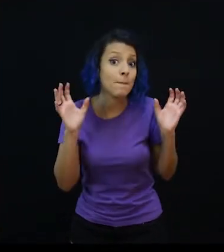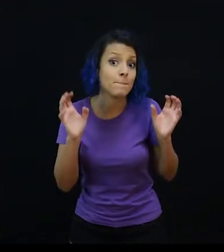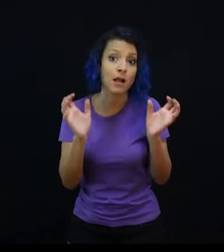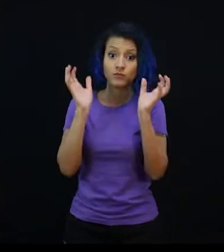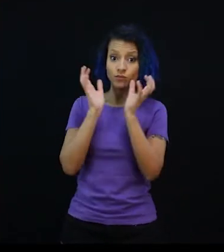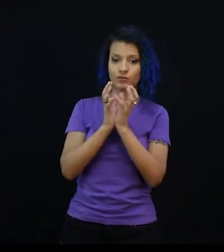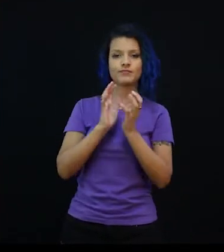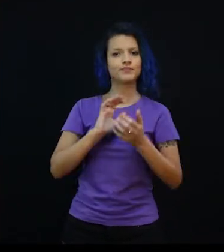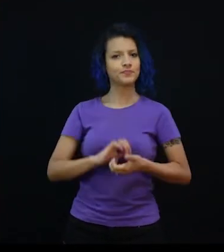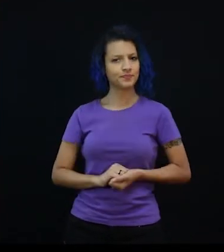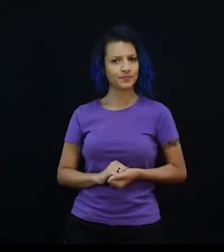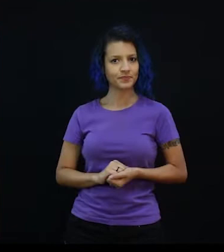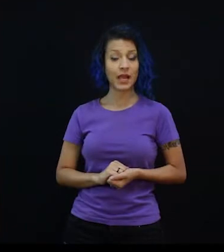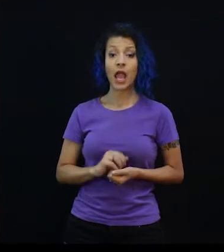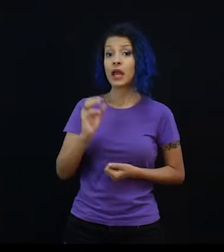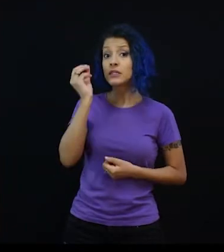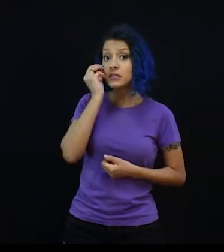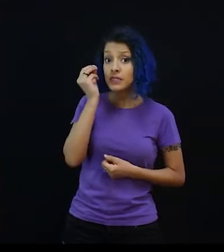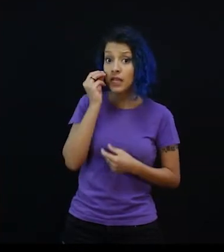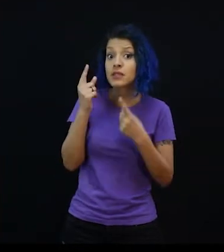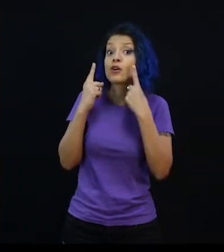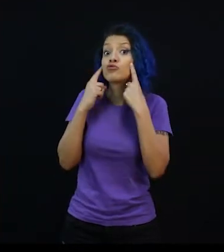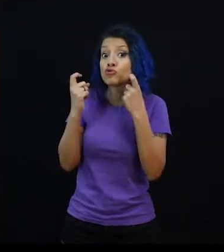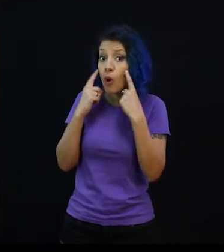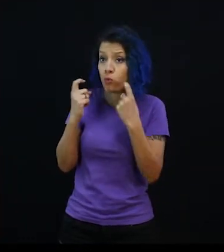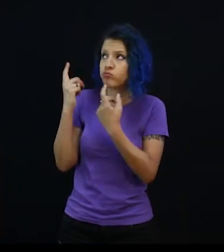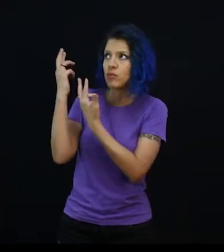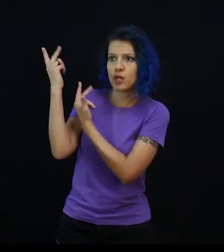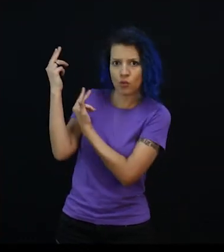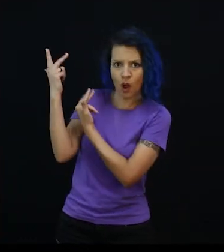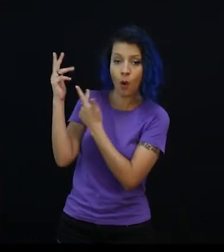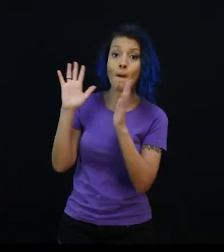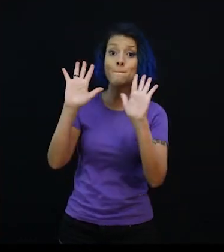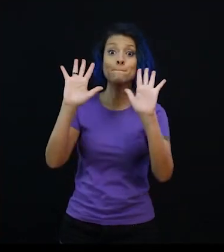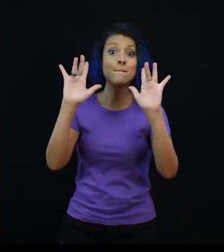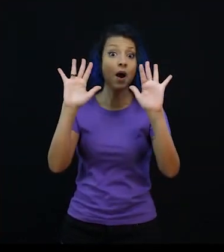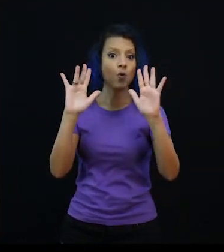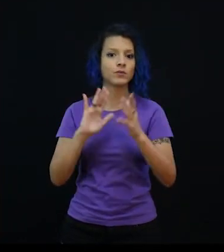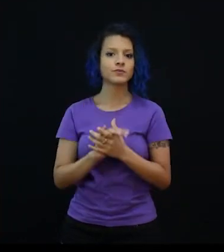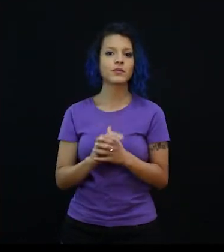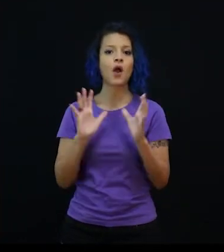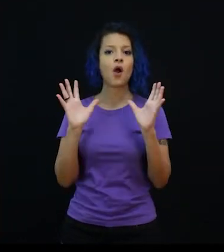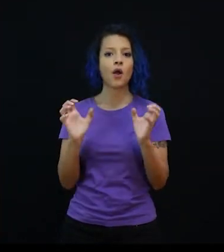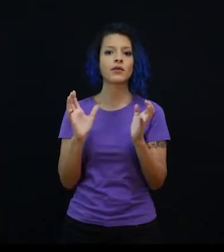Vamos tentar fazer esse som, essa sequência, com as mãos? A gente vai fazer Oin oin...